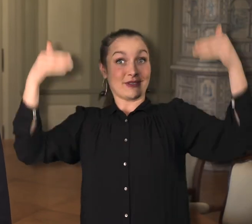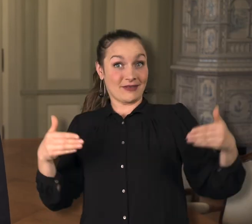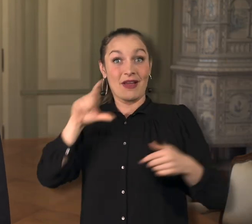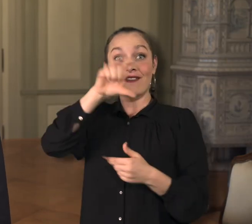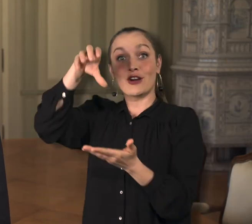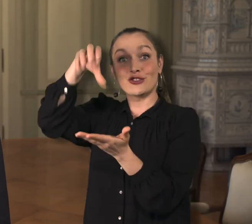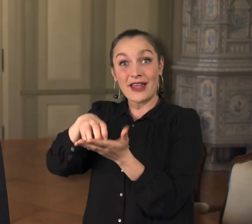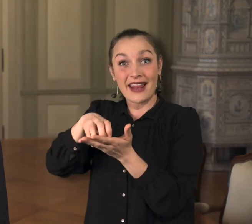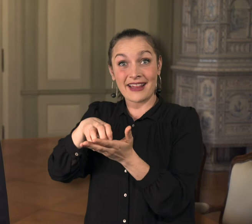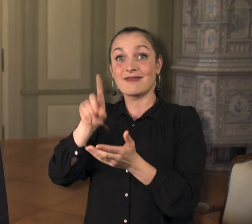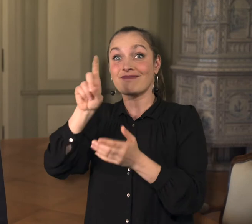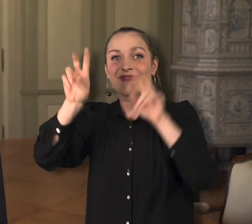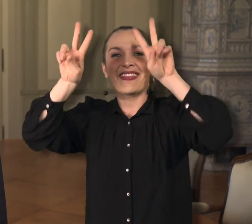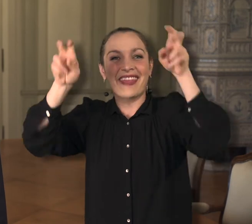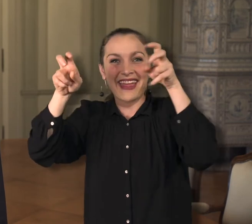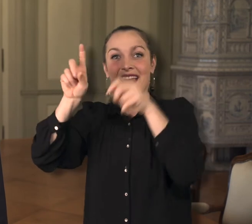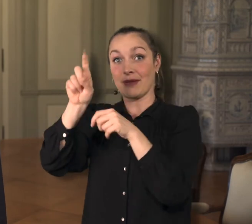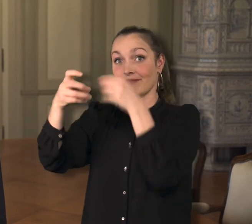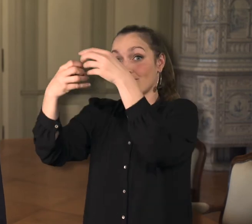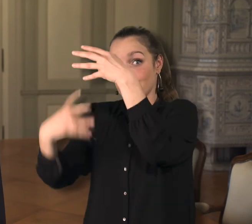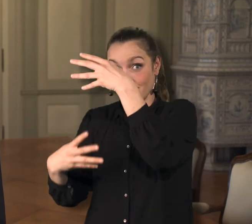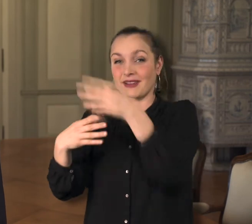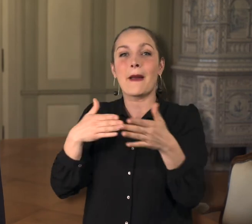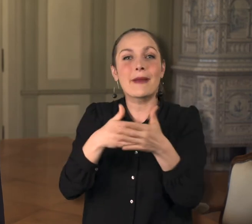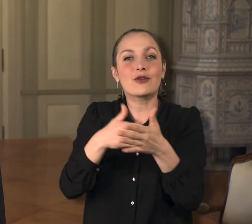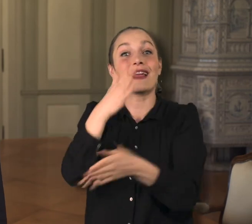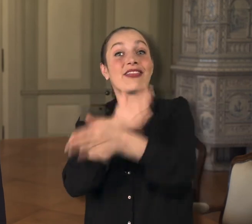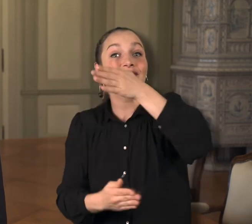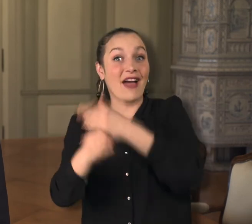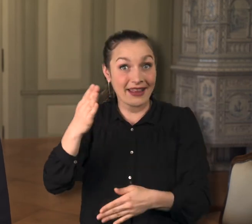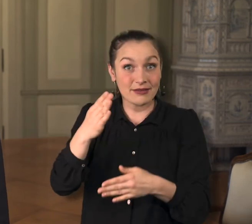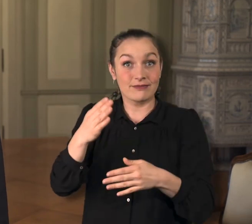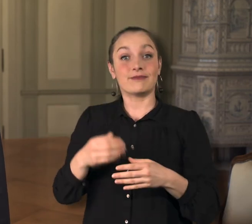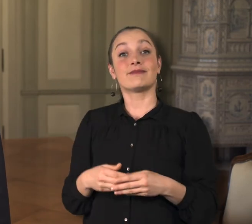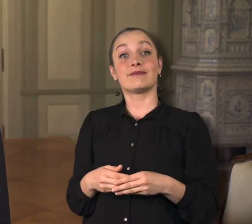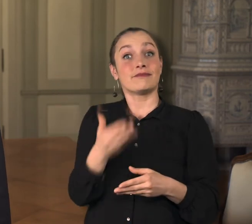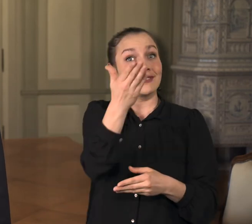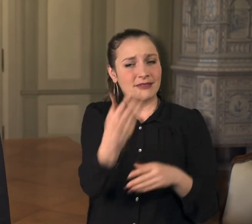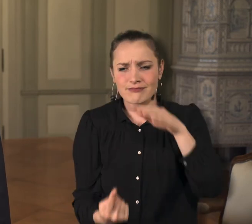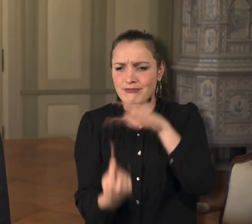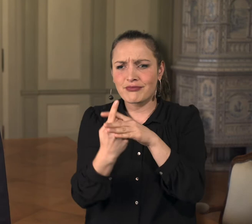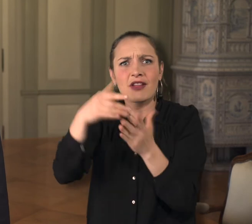Sie finden die Webseite der Fachstelle unter «Themen» und dann unter «Behinderung und Invalidität».